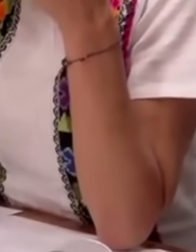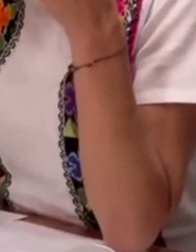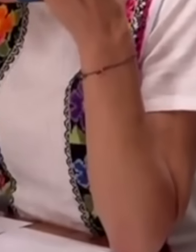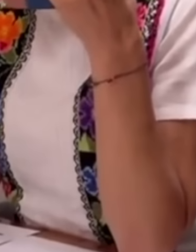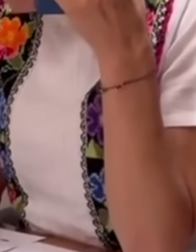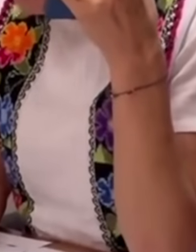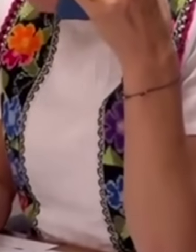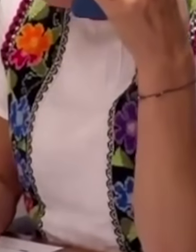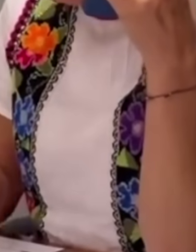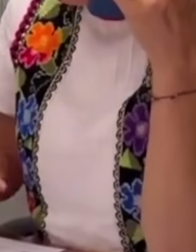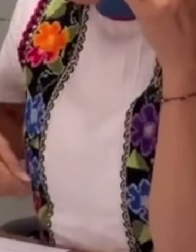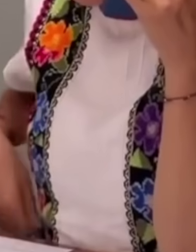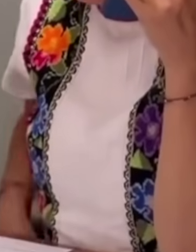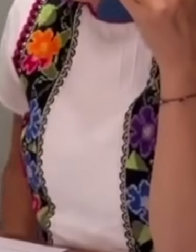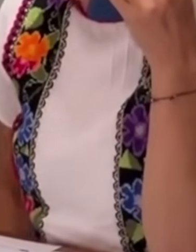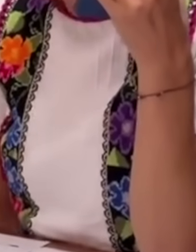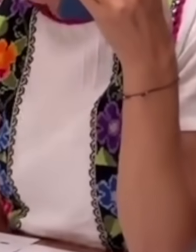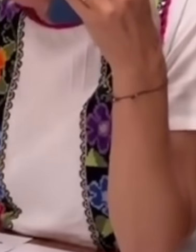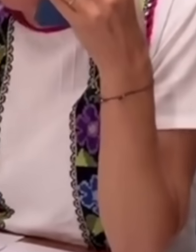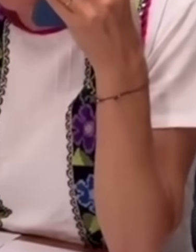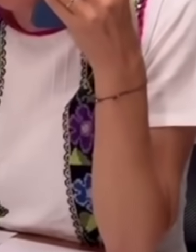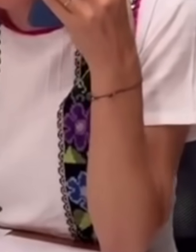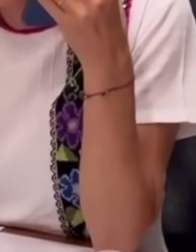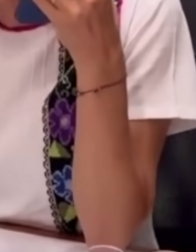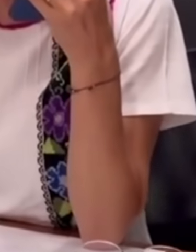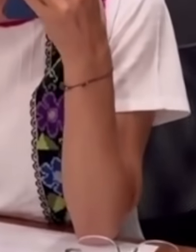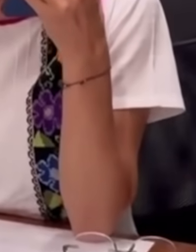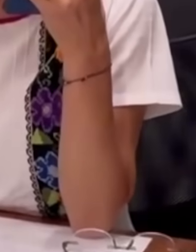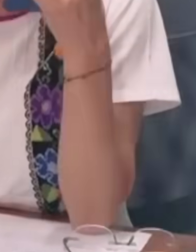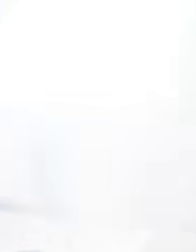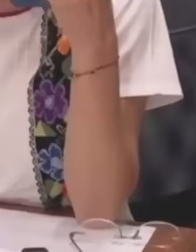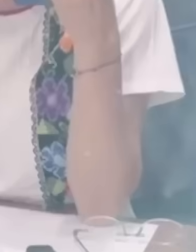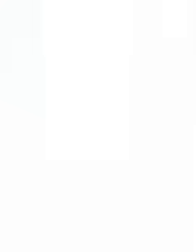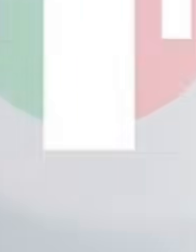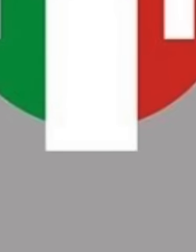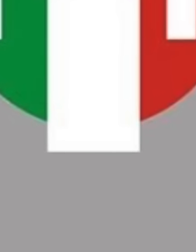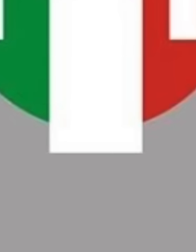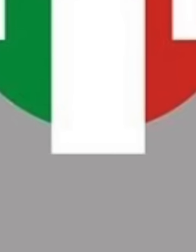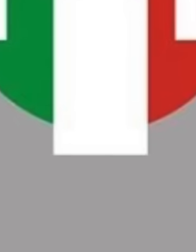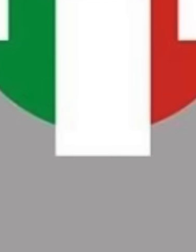logró convencer a Donald Trump haciendo una gran negociación y es de aclarar que a los opositores